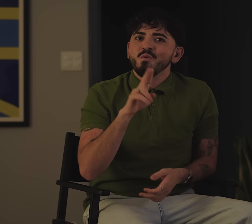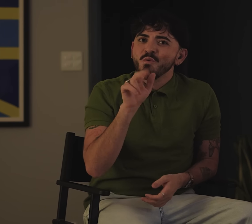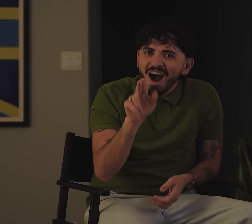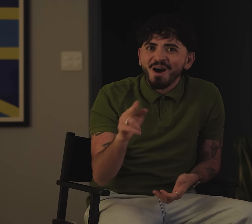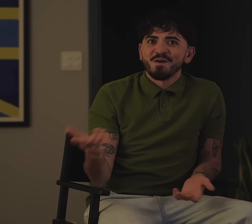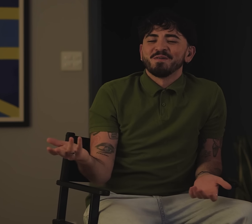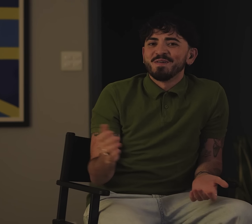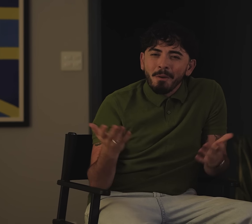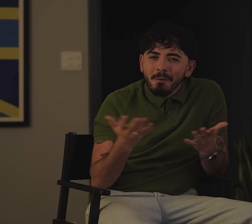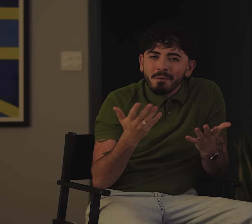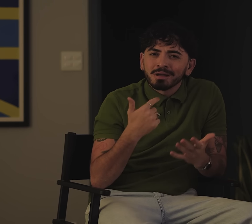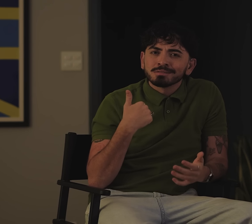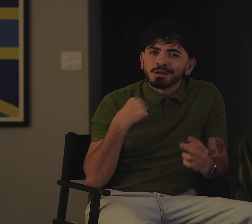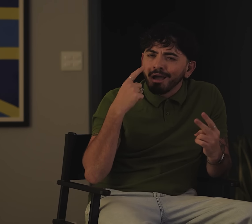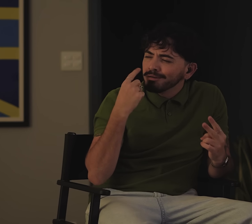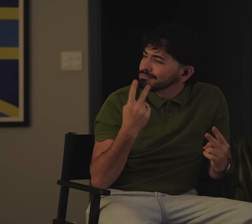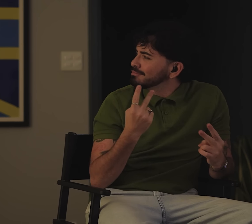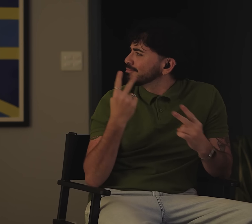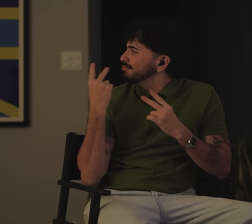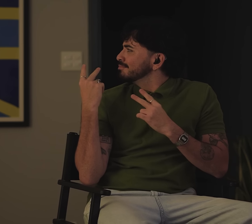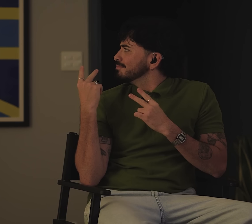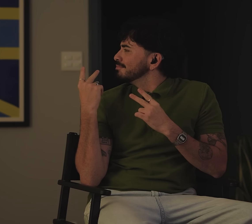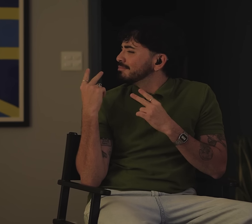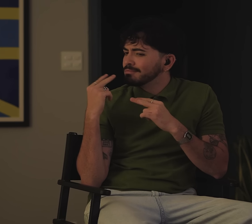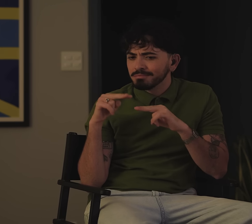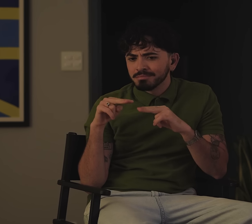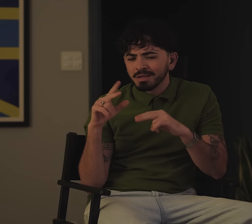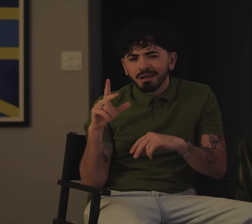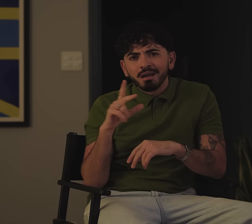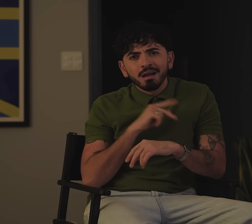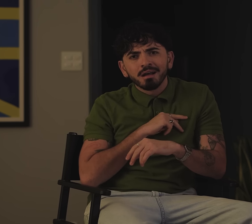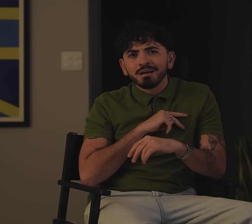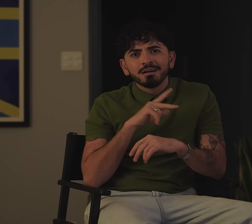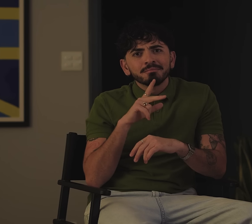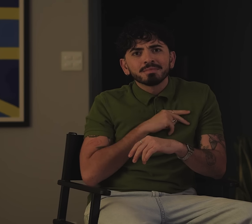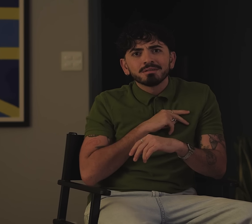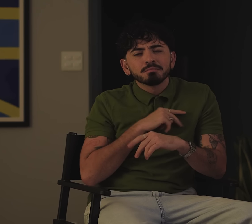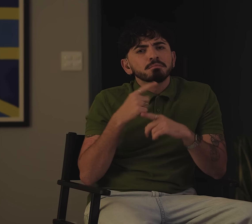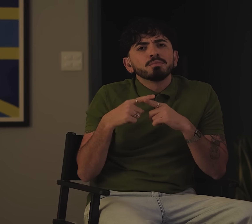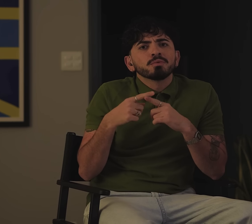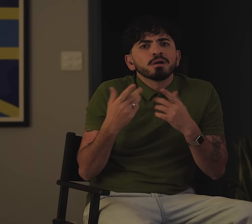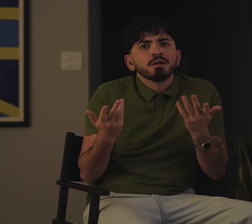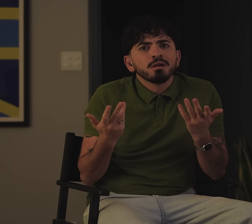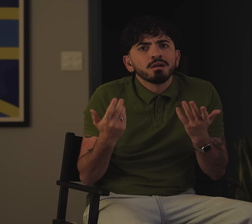Isso é tipo: UAU! Às vezes, olho para tudo e penso: “Caramba… aconteceu mesmo.” Por quê?